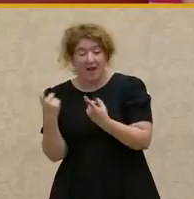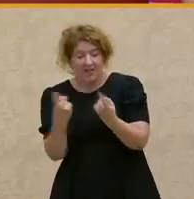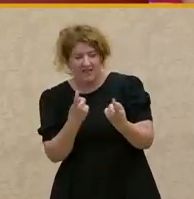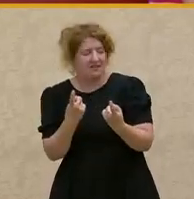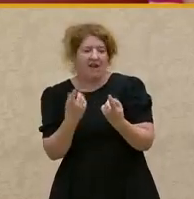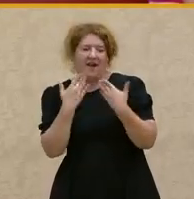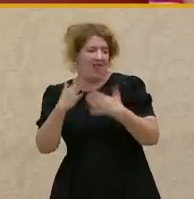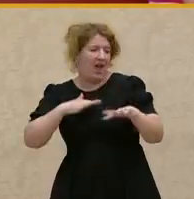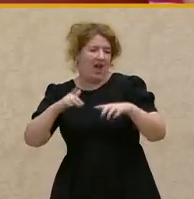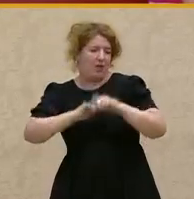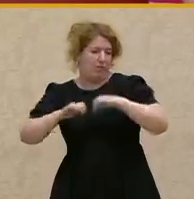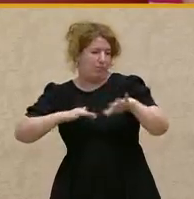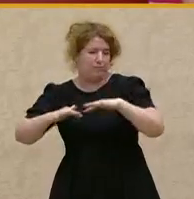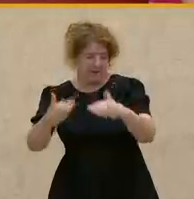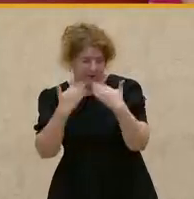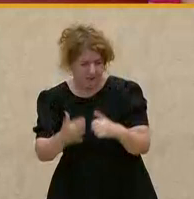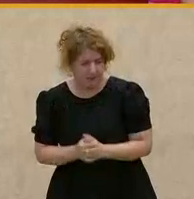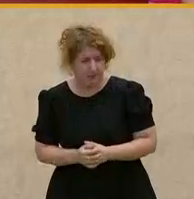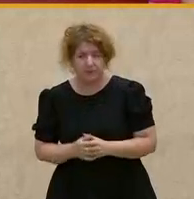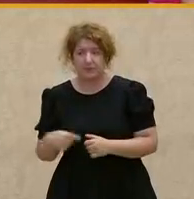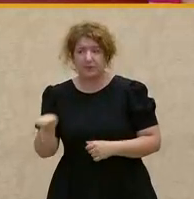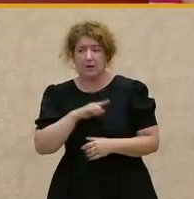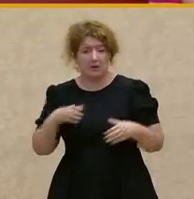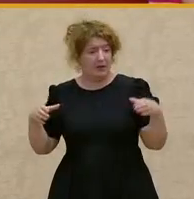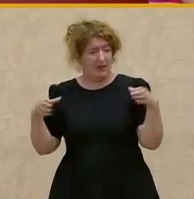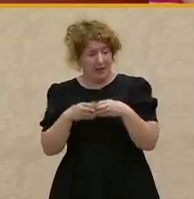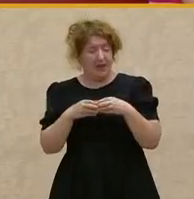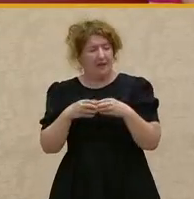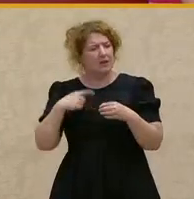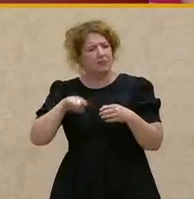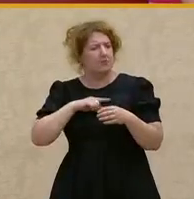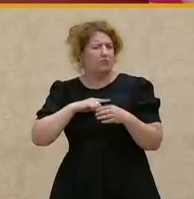Mi partido cree firmemente en la iniciativa privada sin ánimo de lucro, y considera que